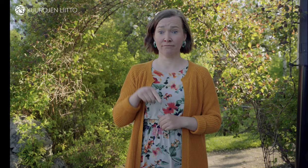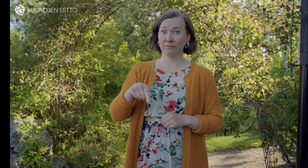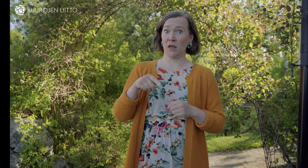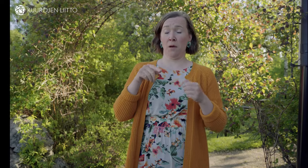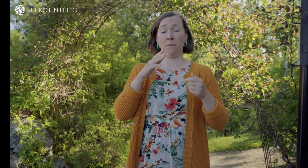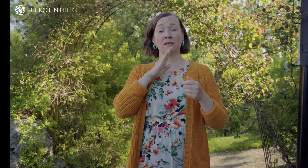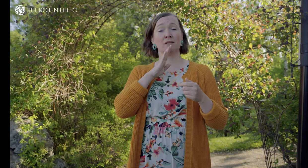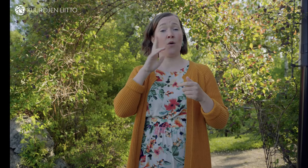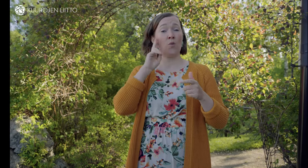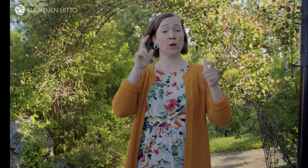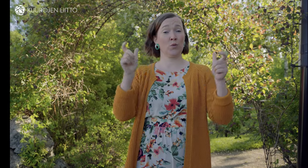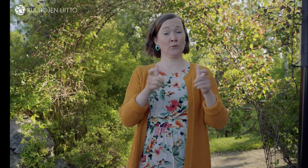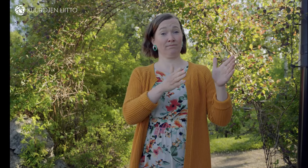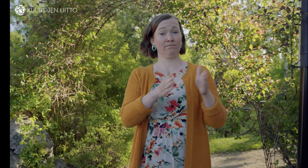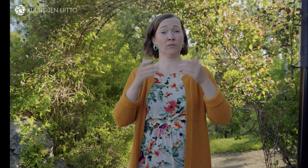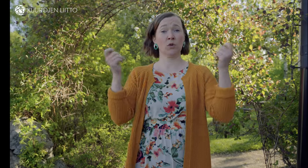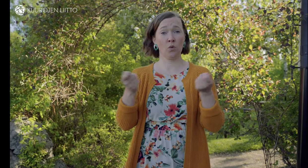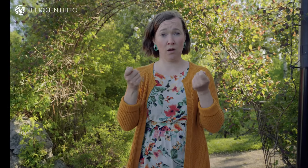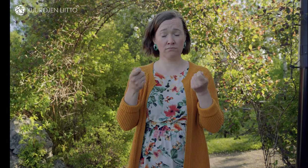Pietarsaaren kuurojen yhdistys järjesti sen kunniaksi juhlan.